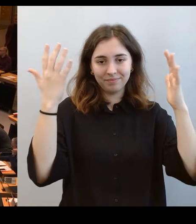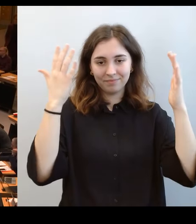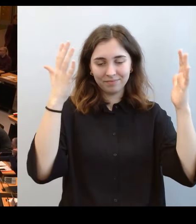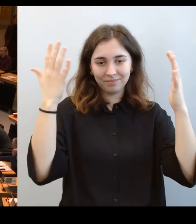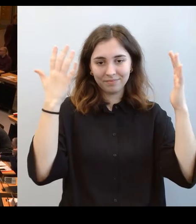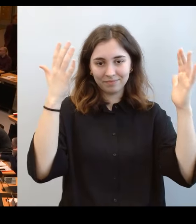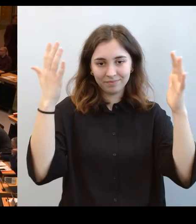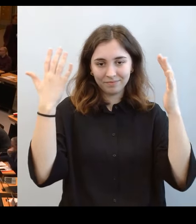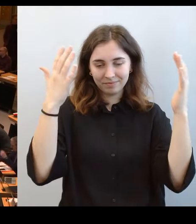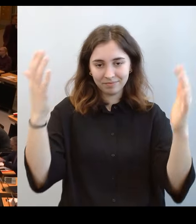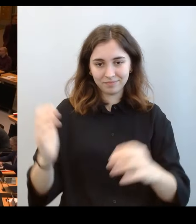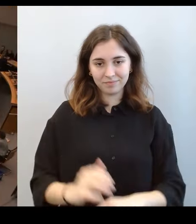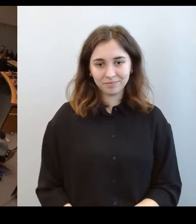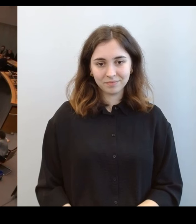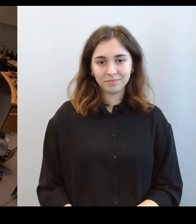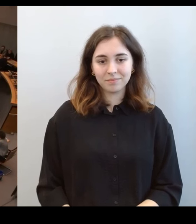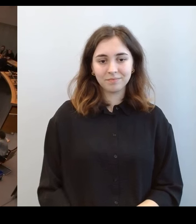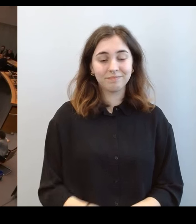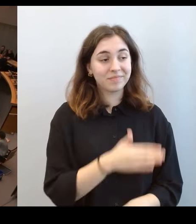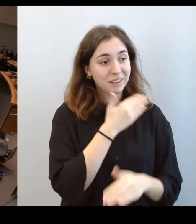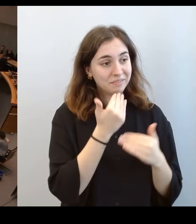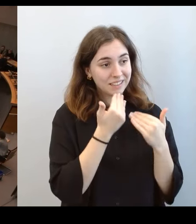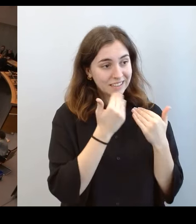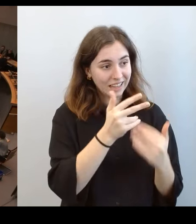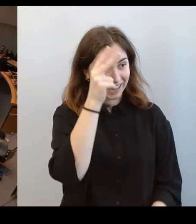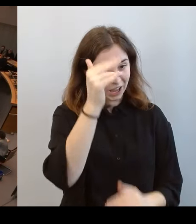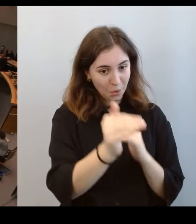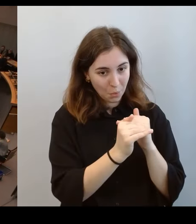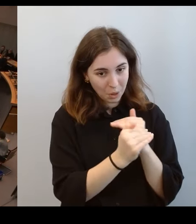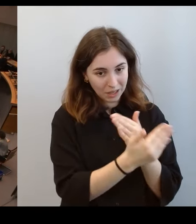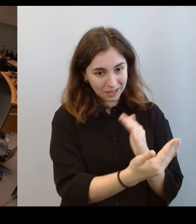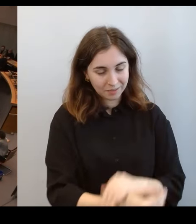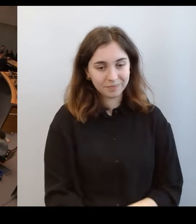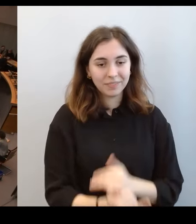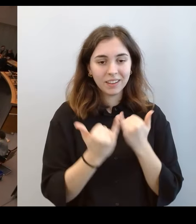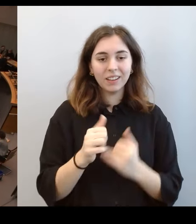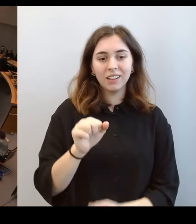(Beifall) (Rednerwechsel) Vielen Dank, Herr Kollege. Für die AfD-Fraktion hat der Abgeordnete Laatsch das Wort.